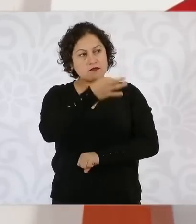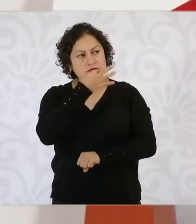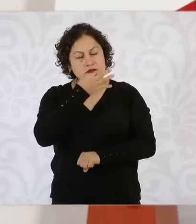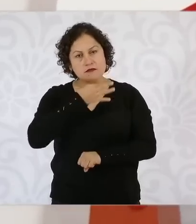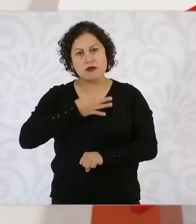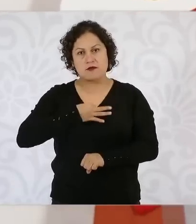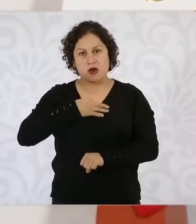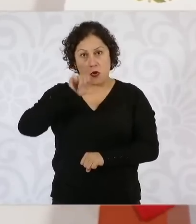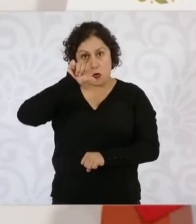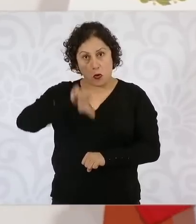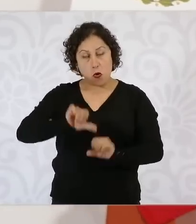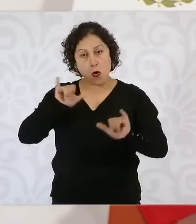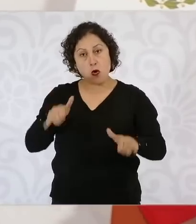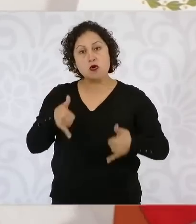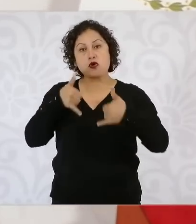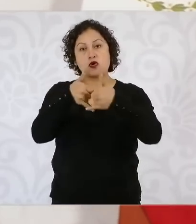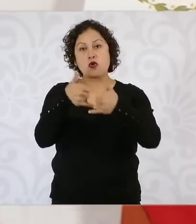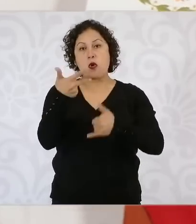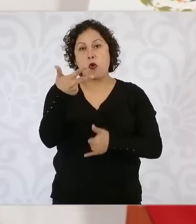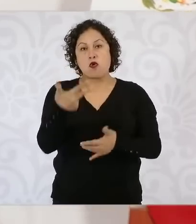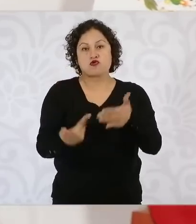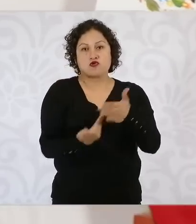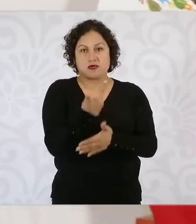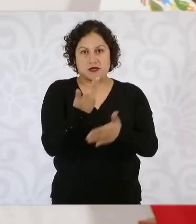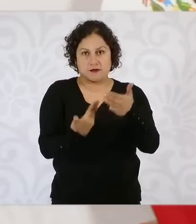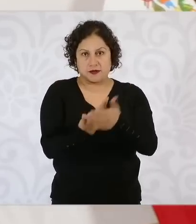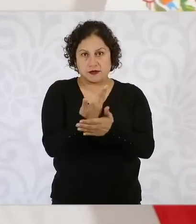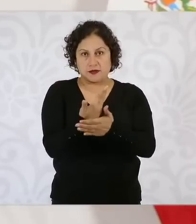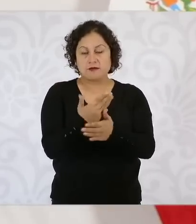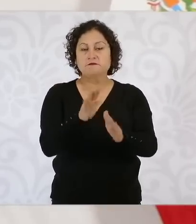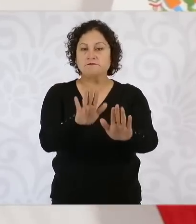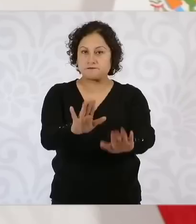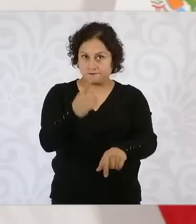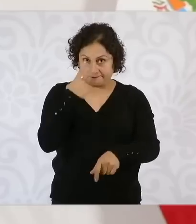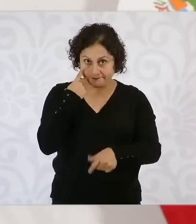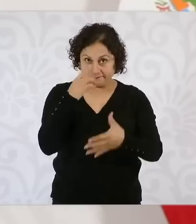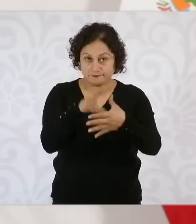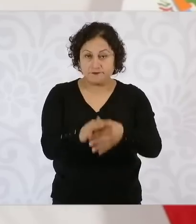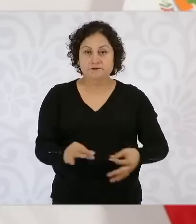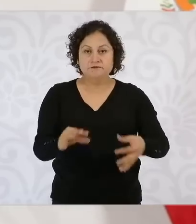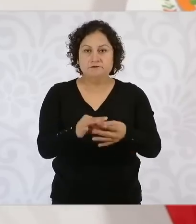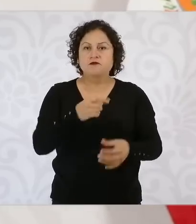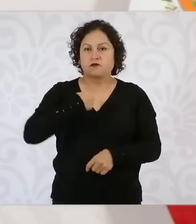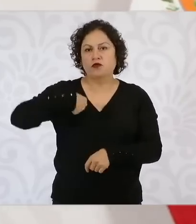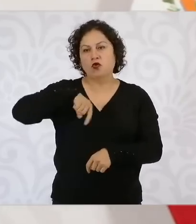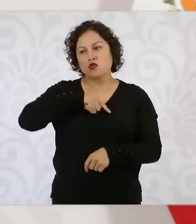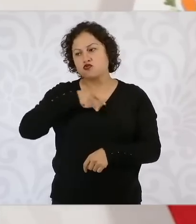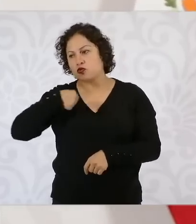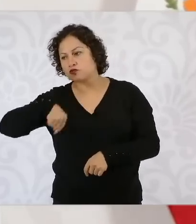a las 8 de la mañana nosotros quiero decirles habíamos buscado una conversación con él el